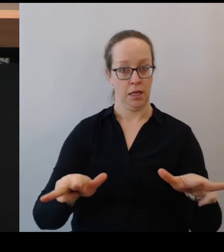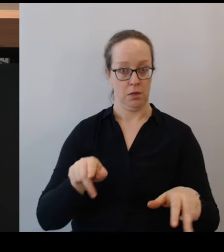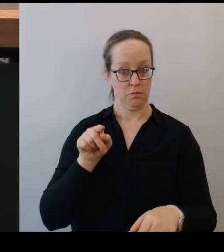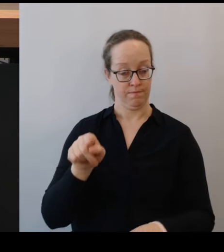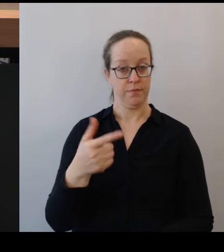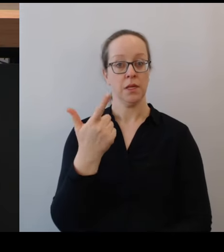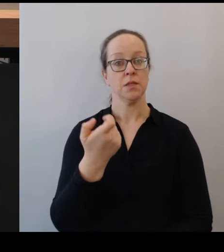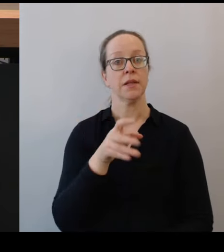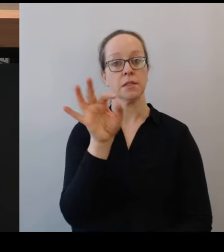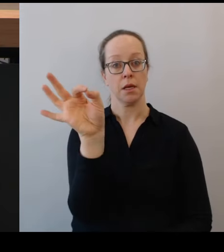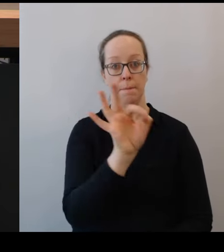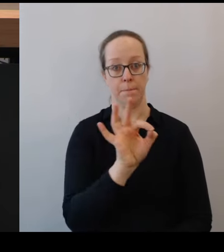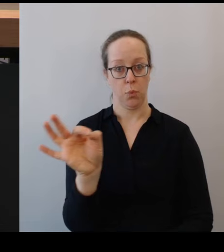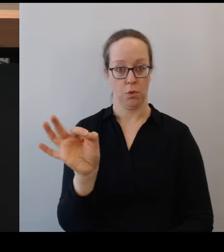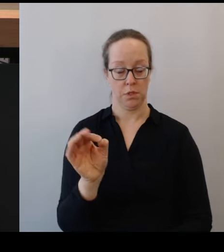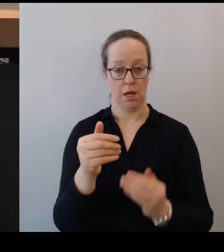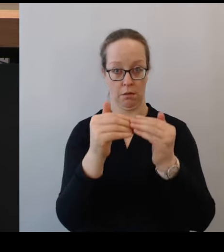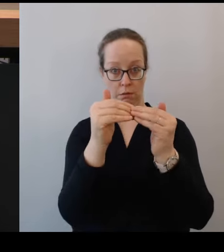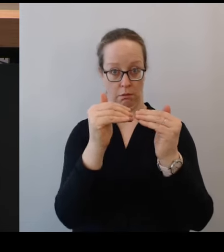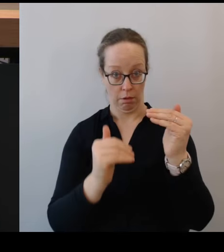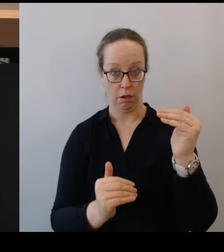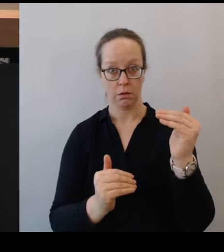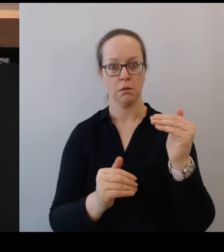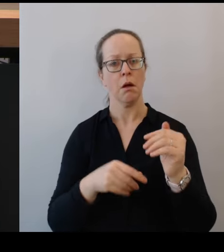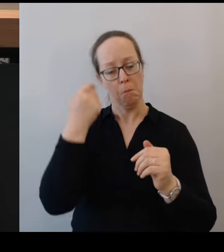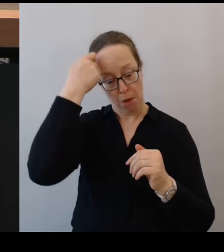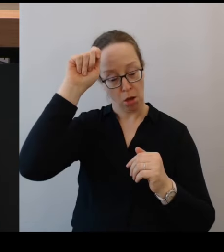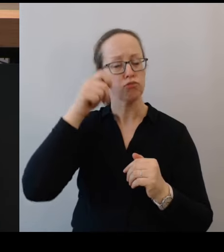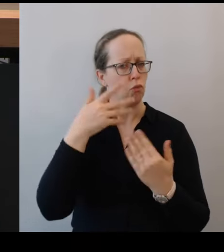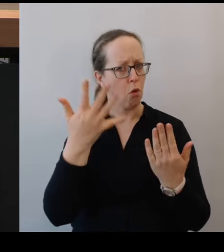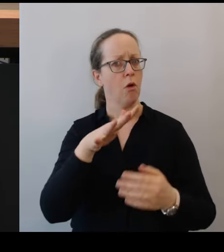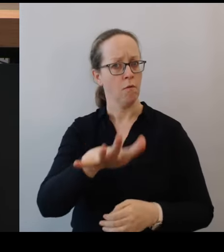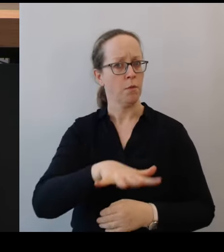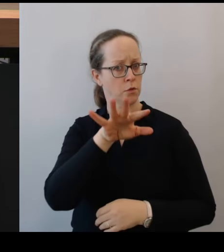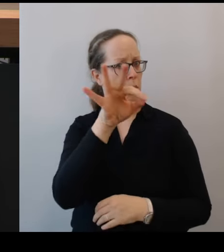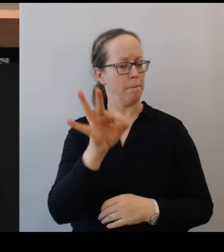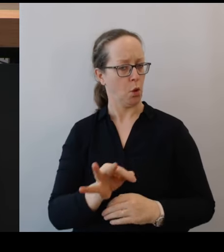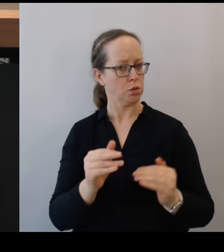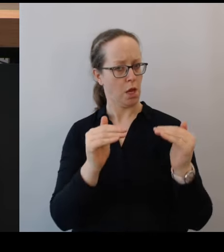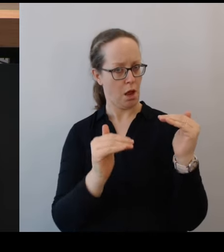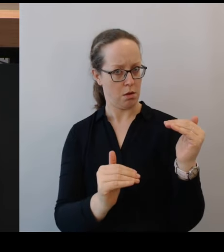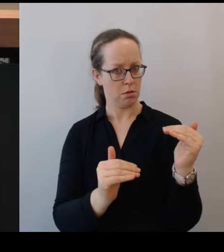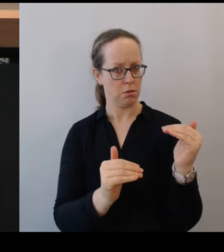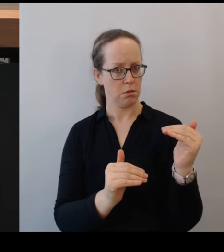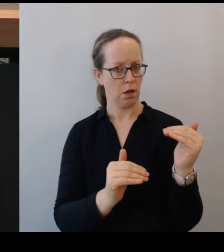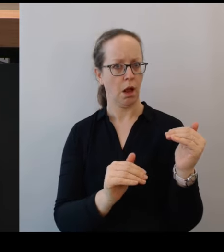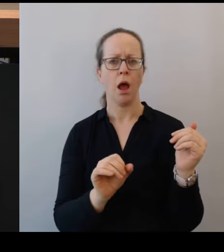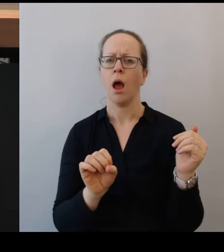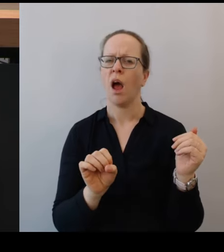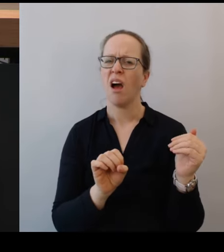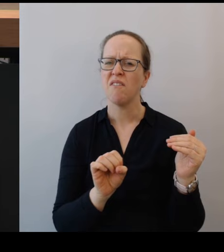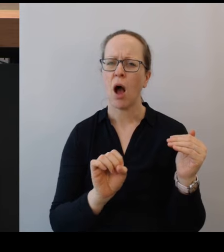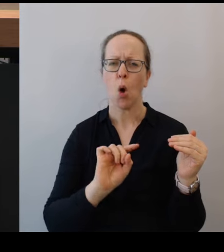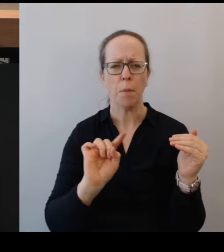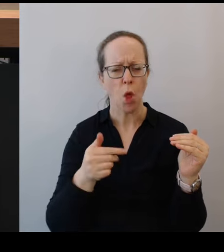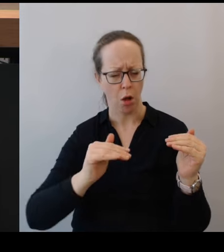das 15 % und wir wüssten nicht, warum wir das noch einmal drastisch senken sollten auf 6 %.